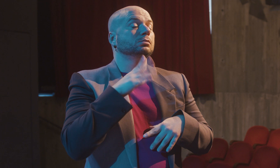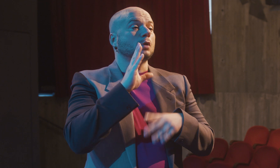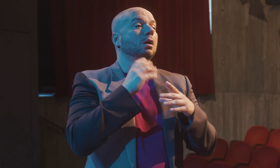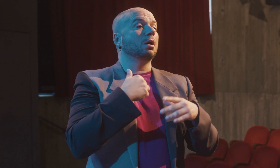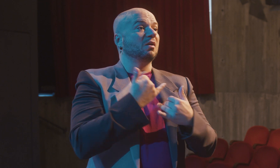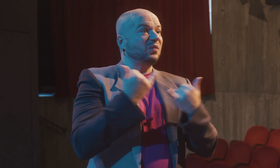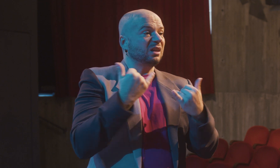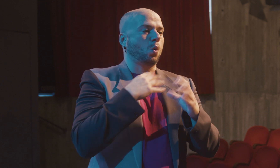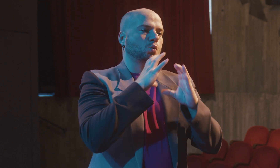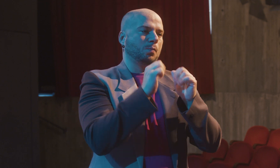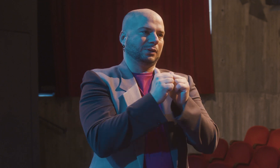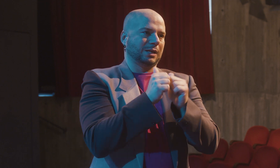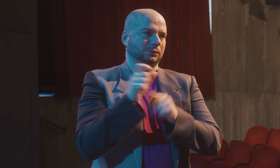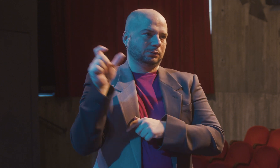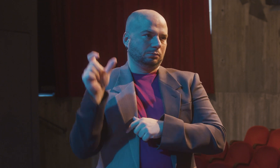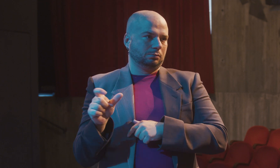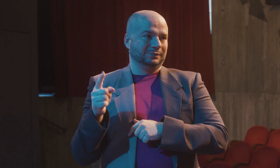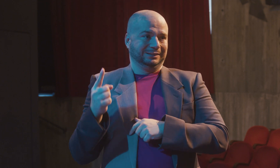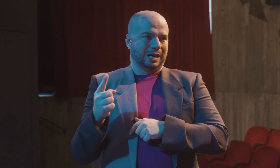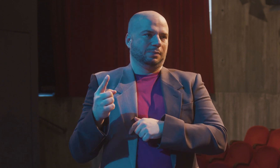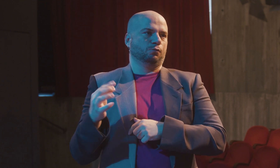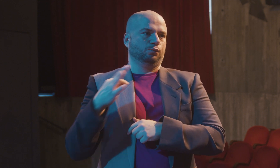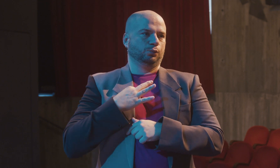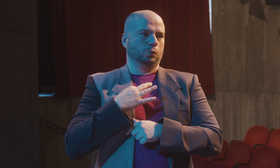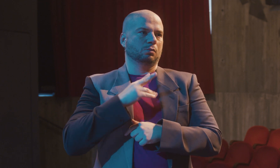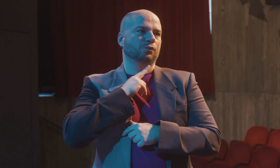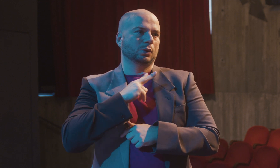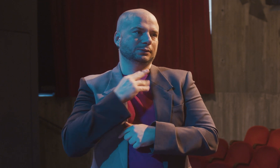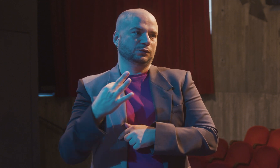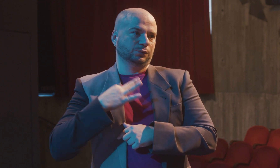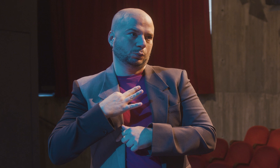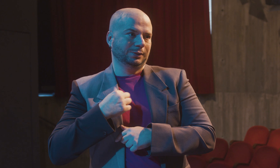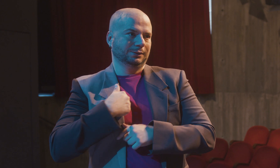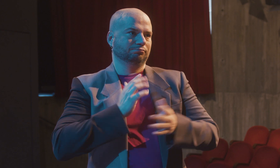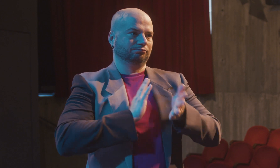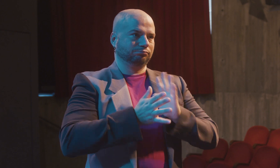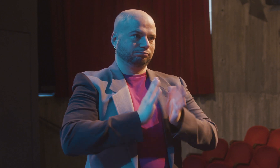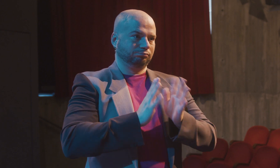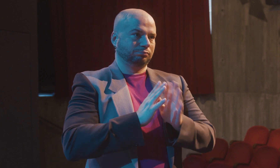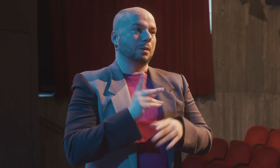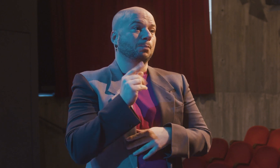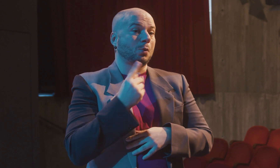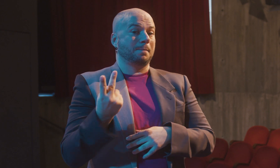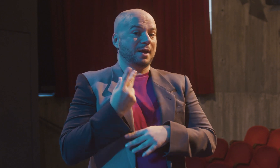meine gebärdensprachlichen Stücke für das hörende Publikum.